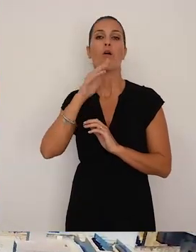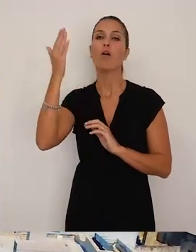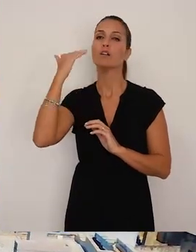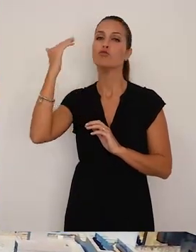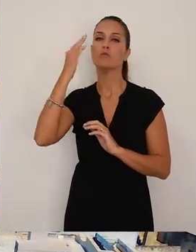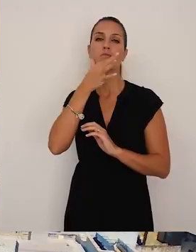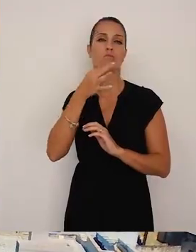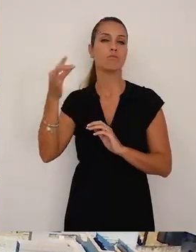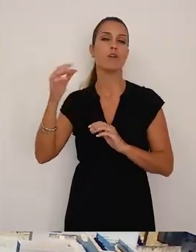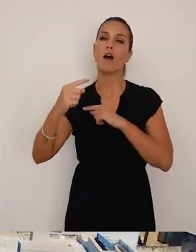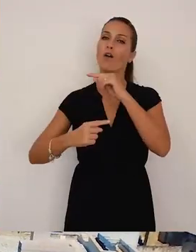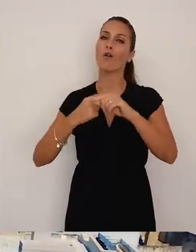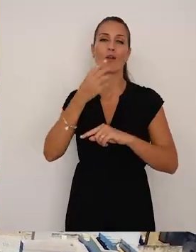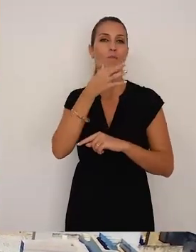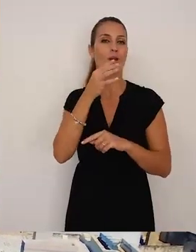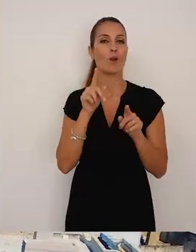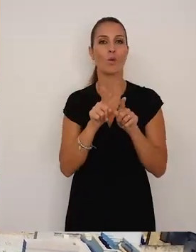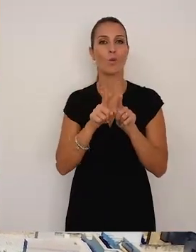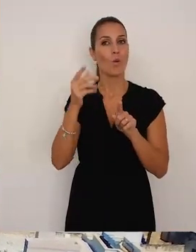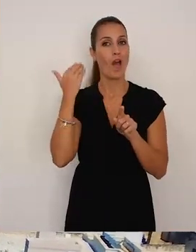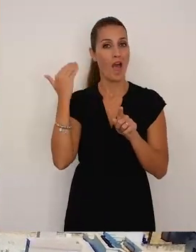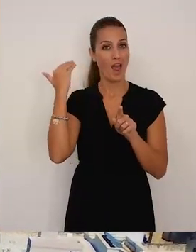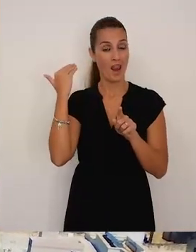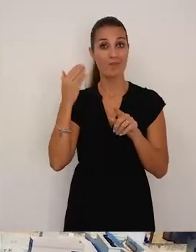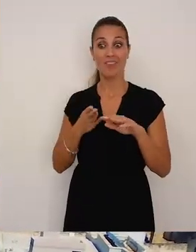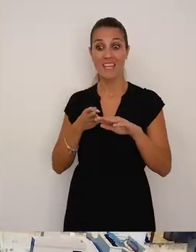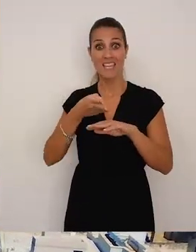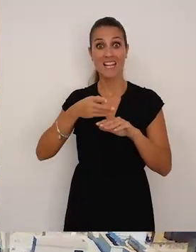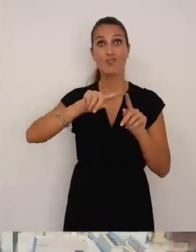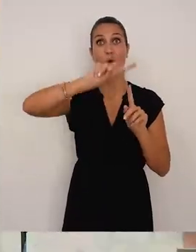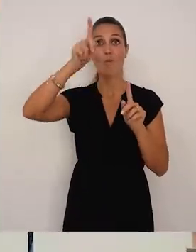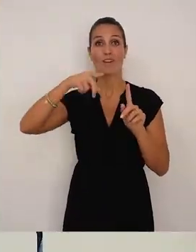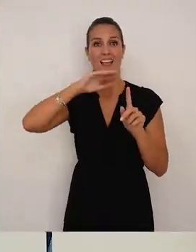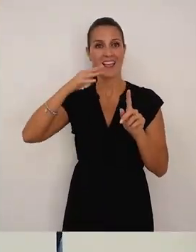sua originaria bellezza, e l’impianto urbano è segnato nel suo ingresso dall’antica